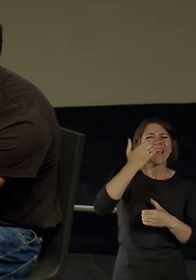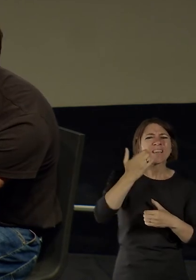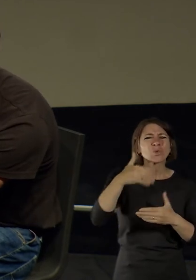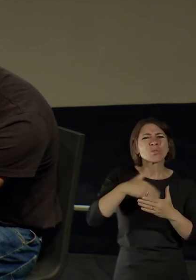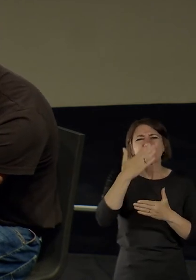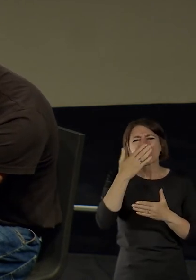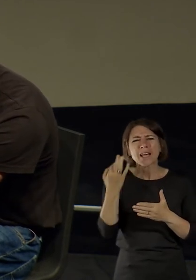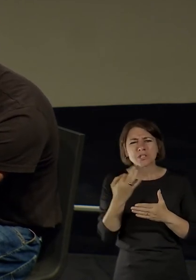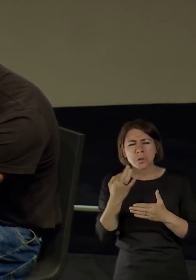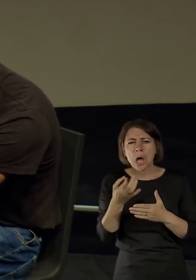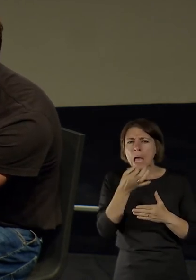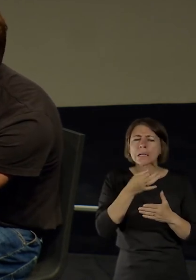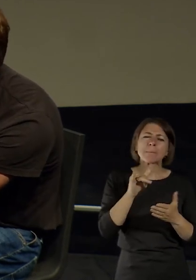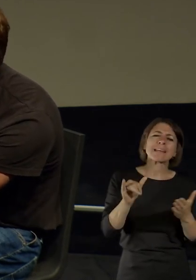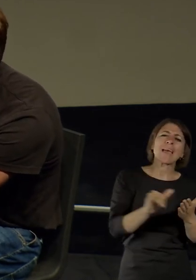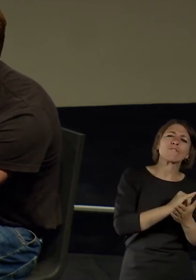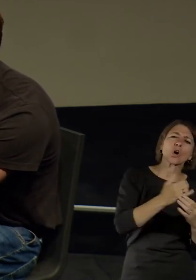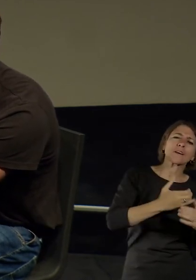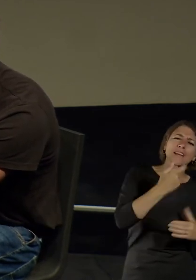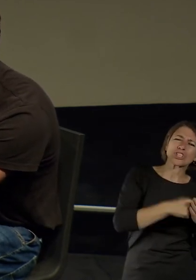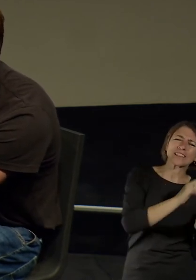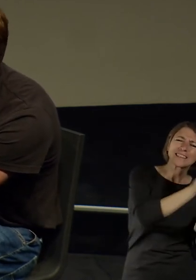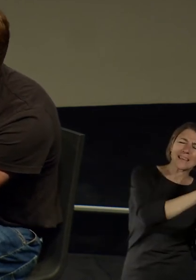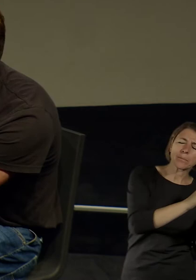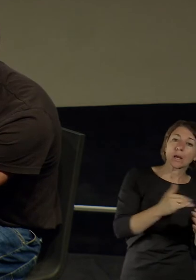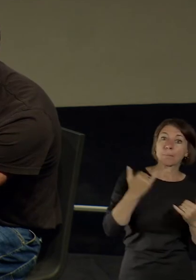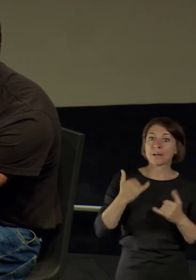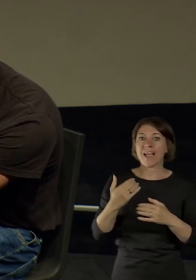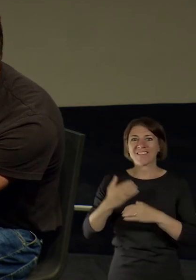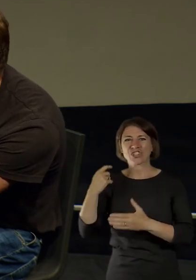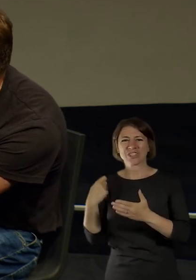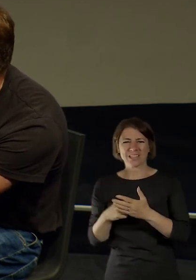je asi věž v New Yorku, něco jiného tady. Ale někdy si nejsem jist.